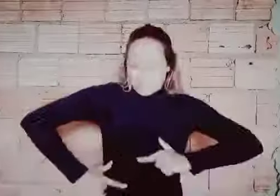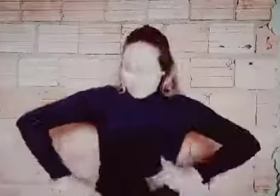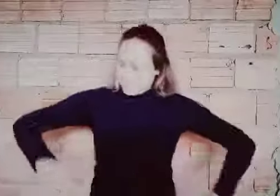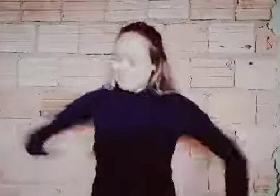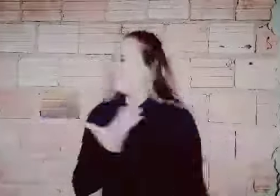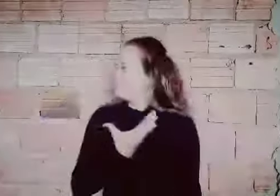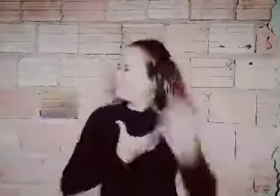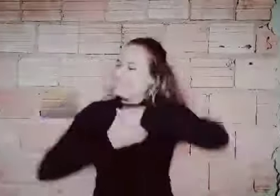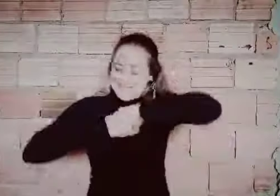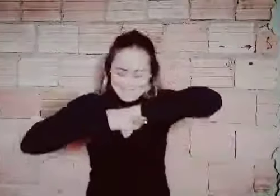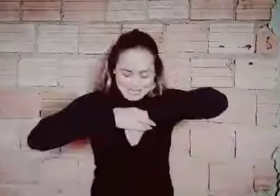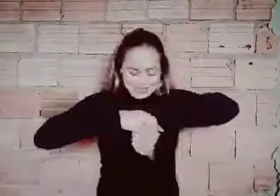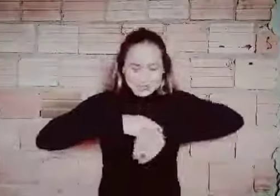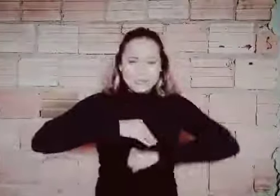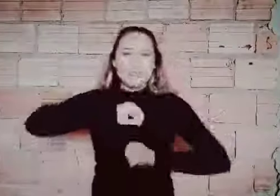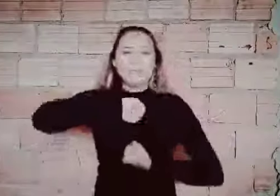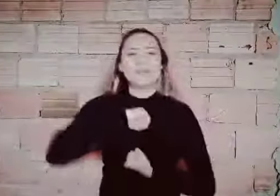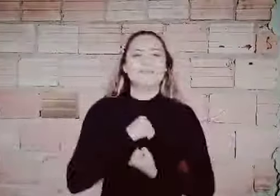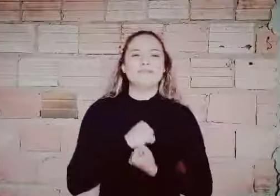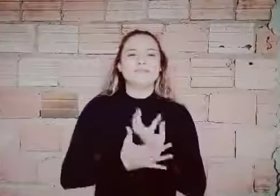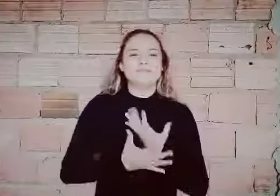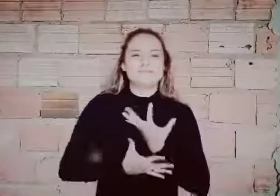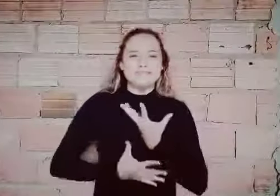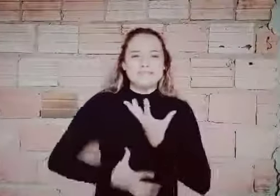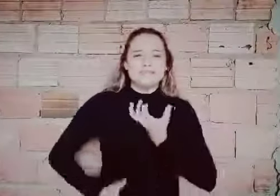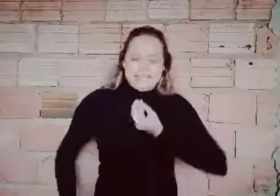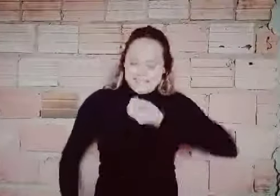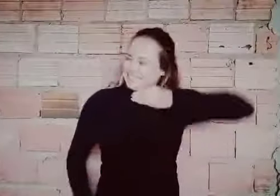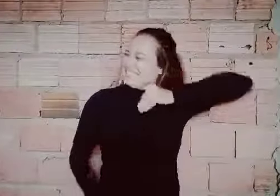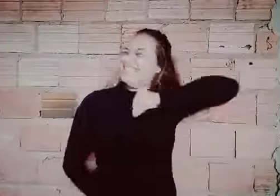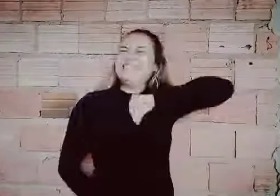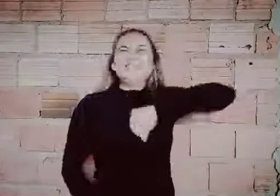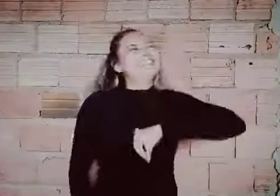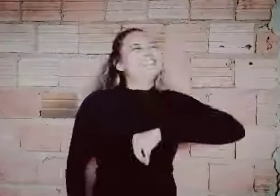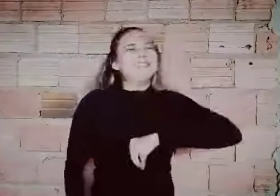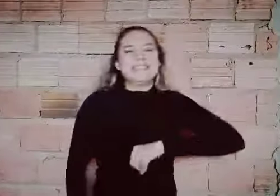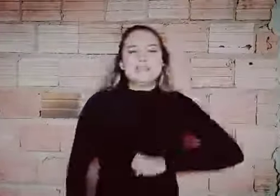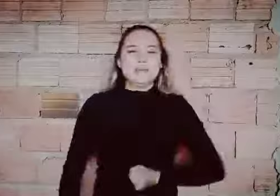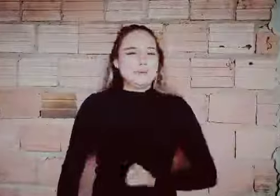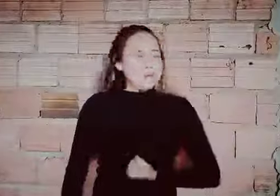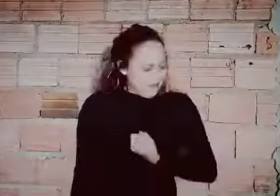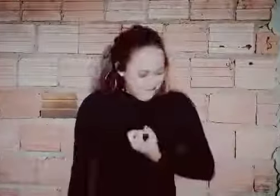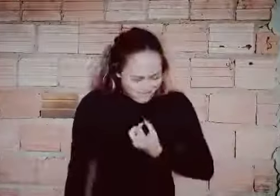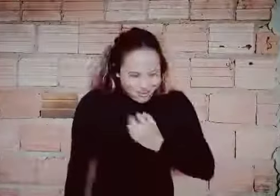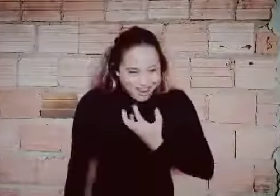De dentro pra fora, de dentro pra fora